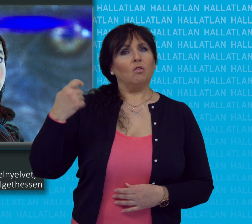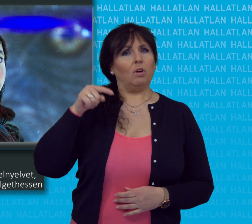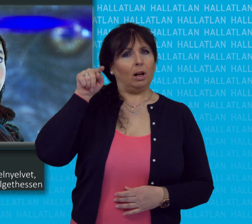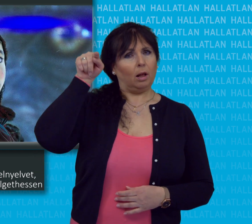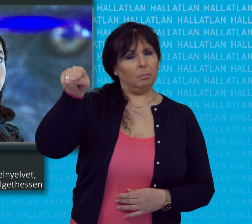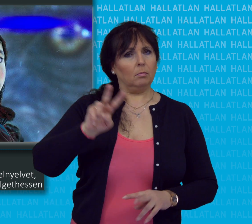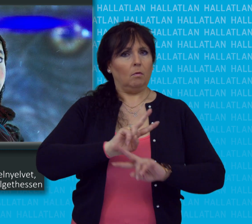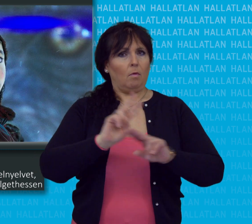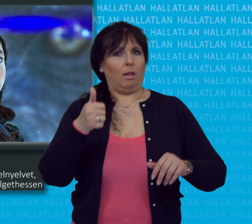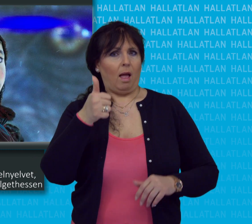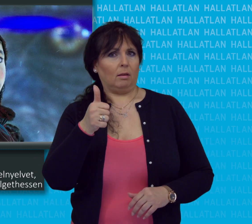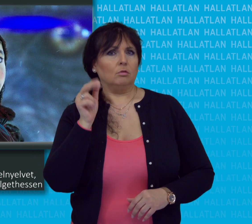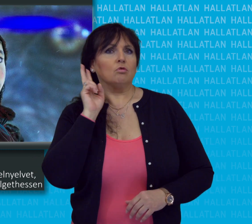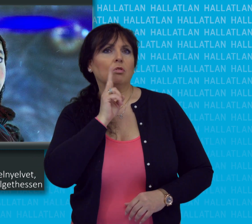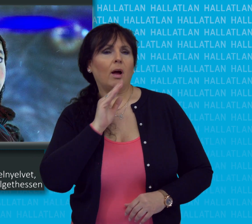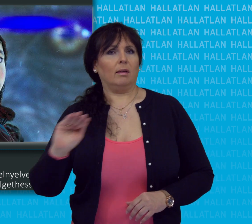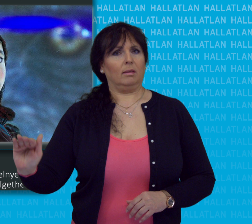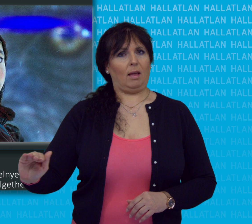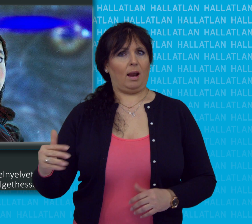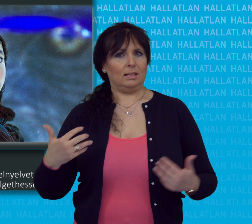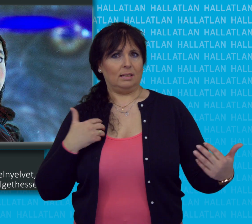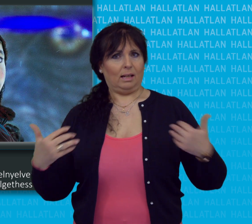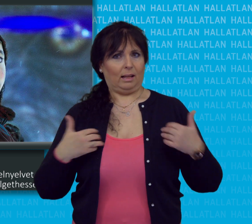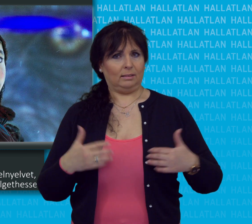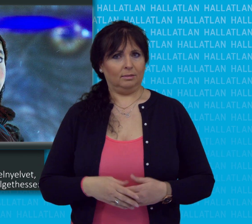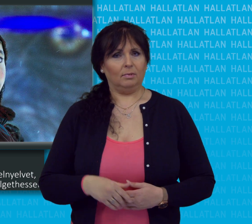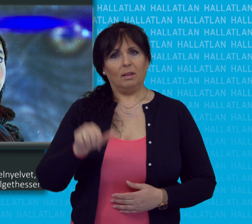A mozi szereplői között ott van a siket gyerekszínész,